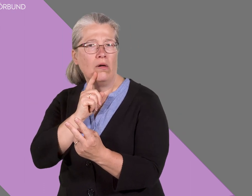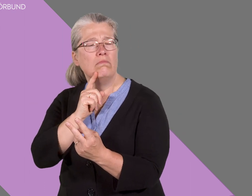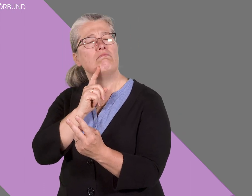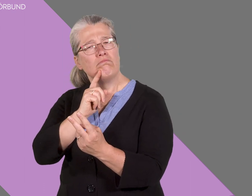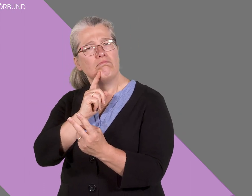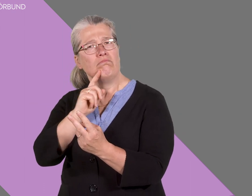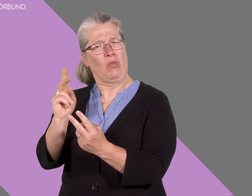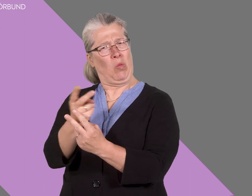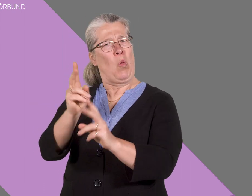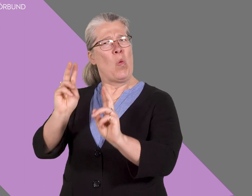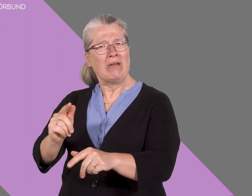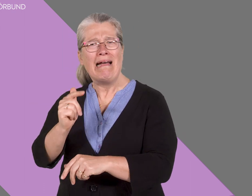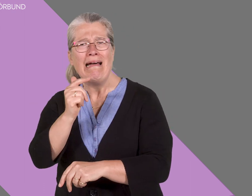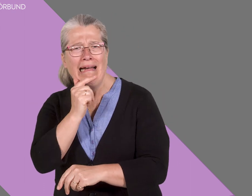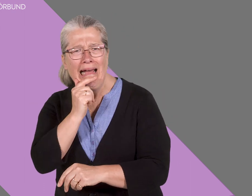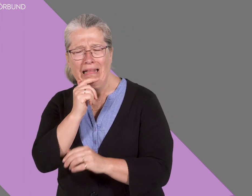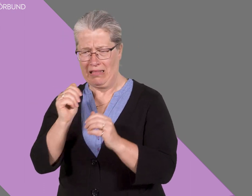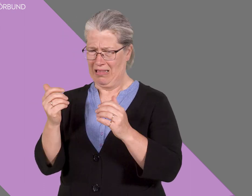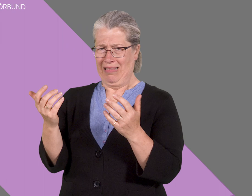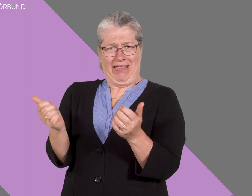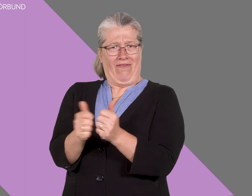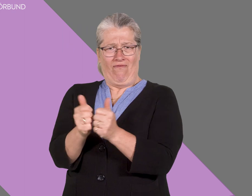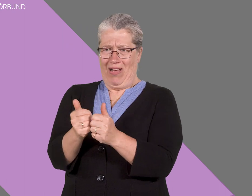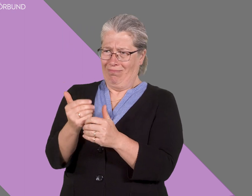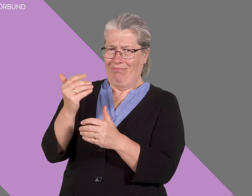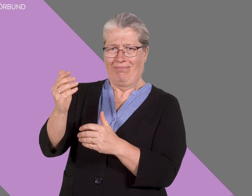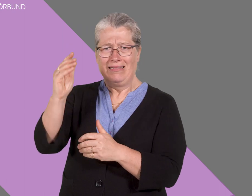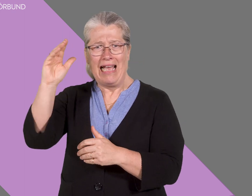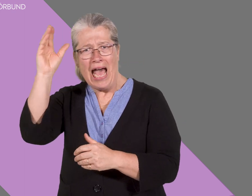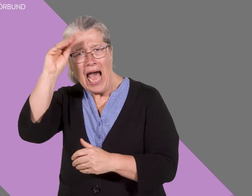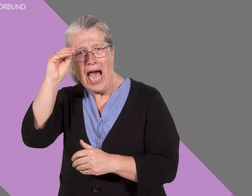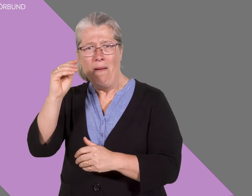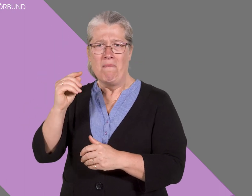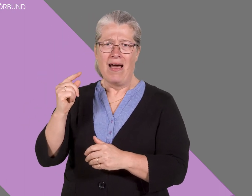också något annat gemensamt: båda är rädda för en ålderdom -